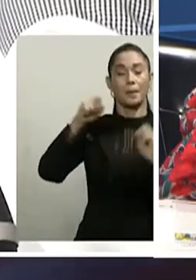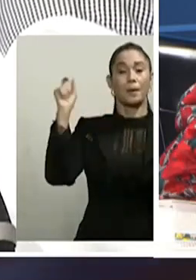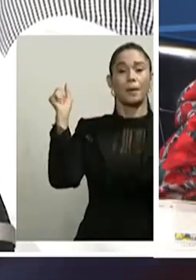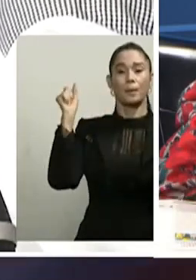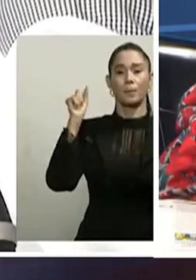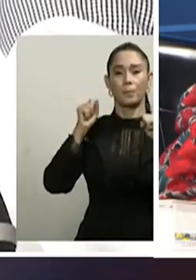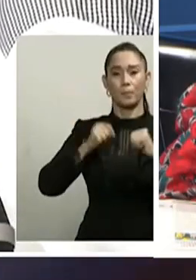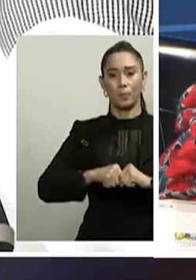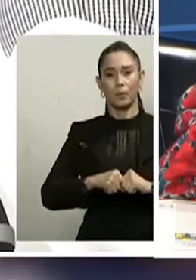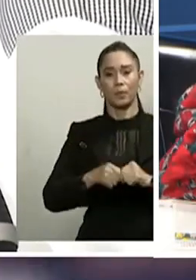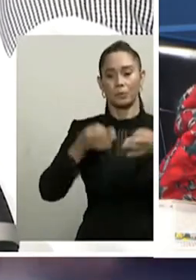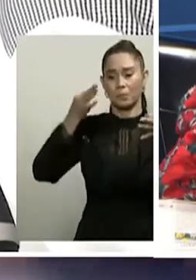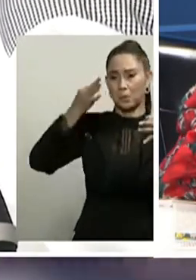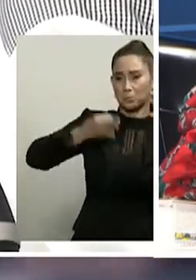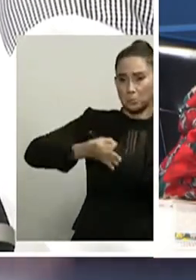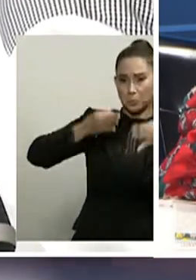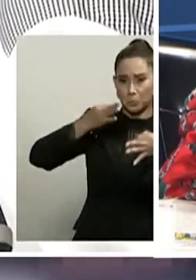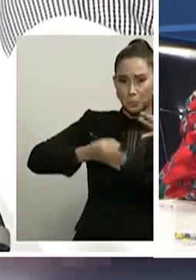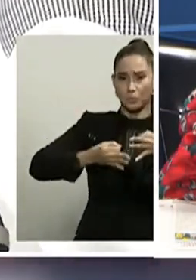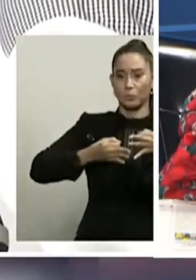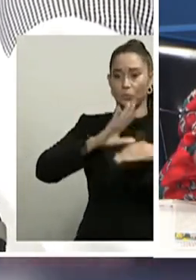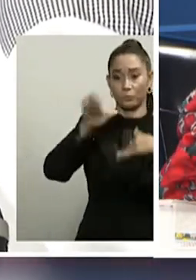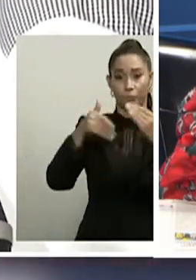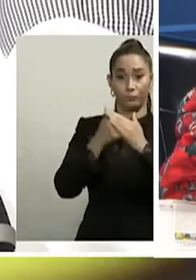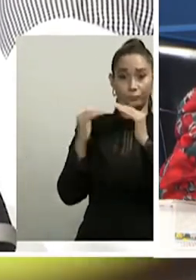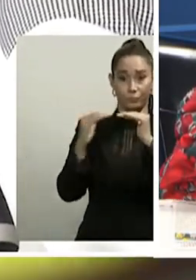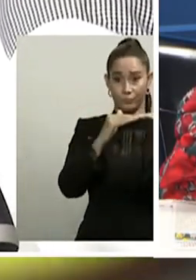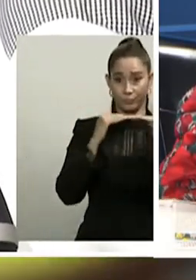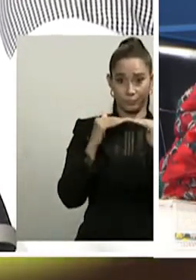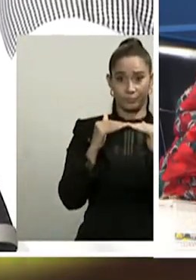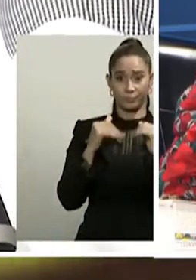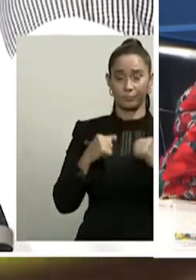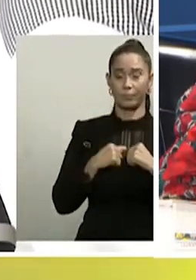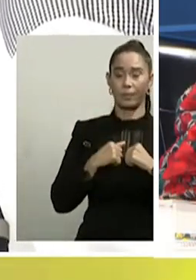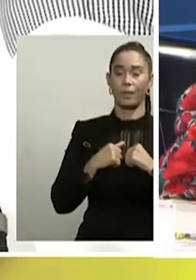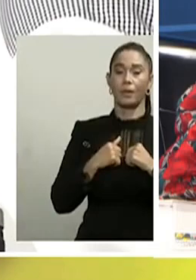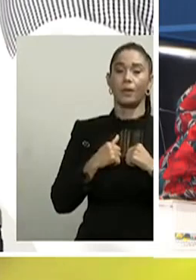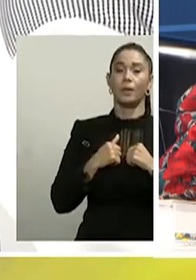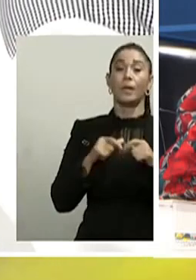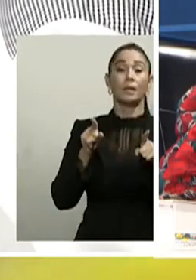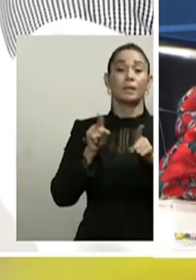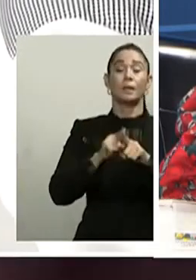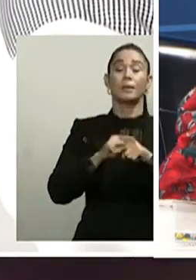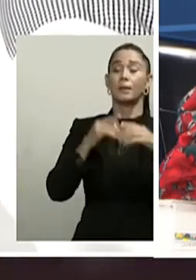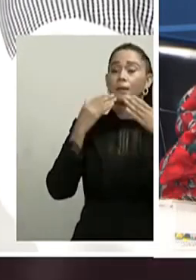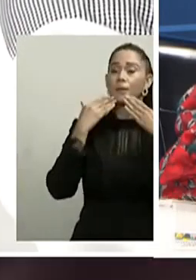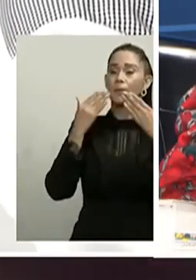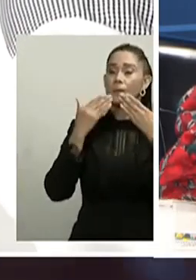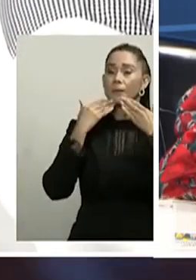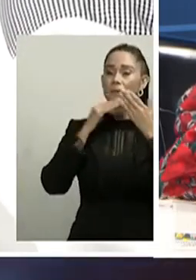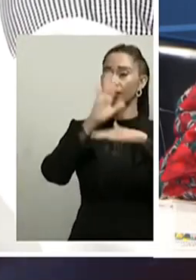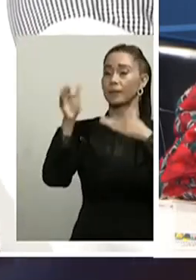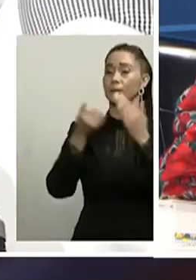credibilidad o la honorabilidad de estos hombres tenga que ponerse en entredicho en este momento